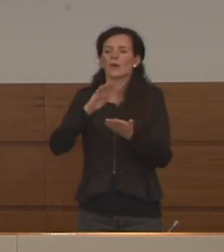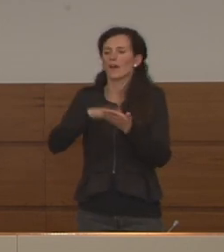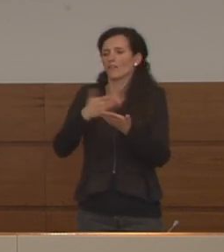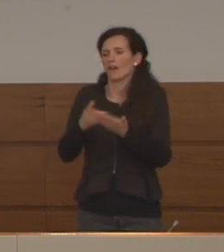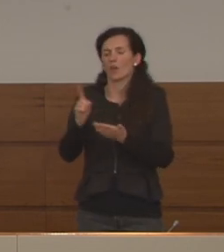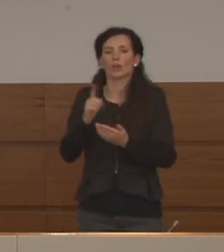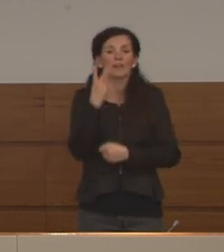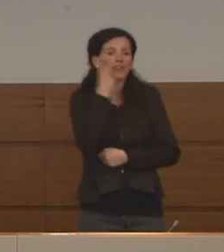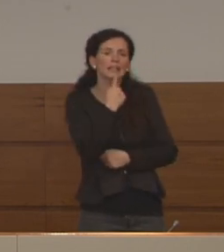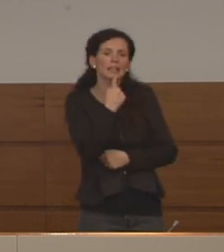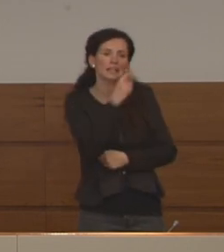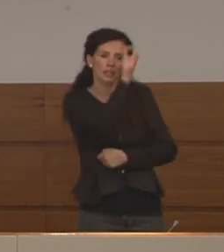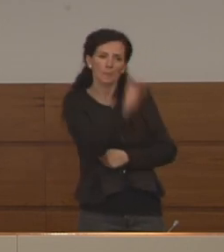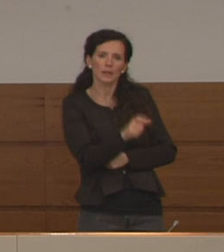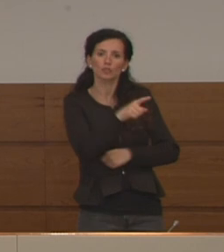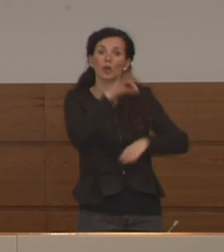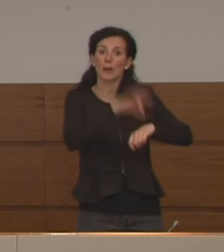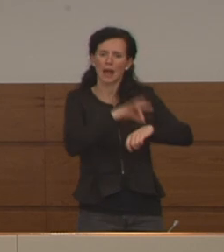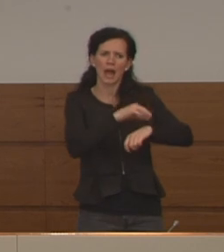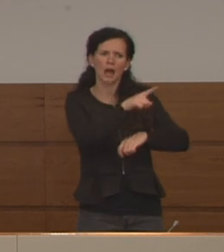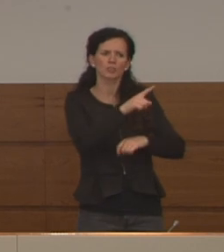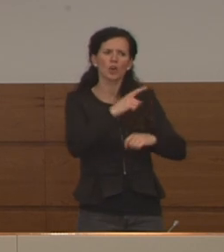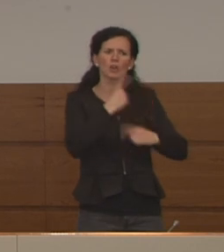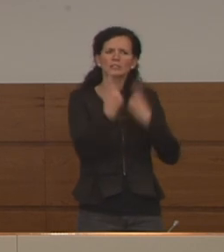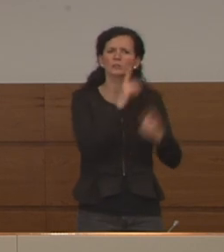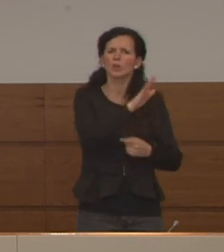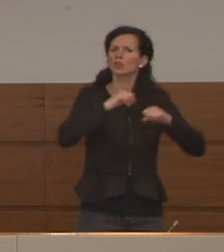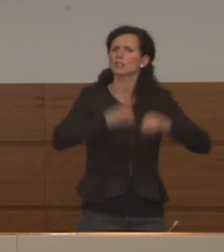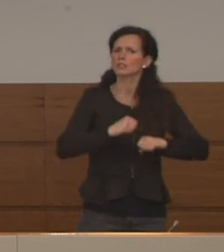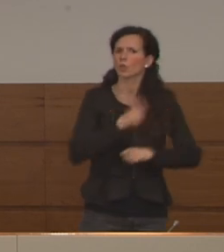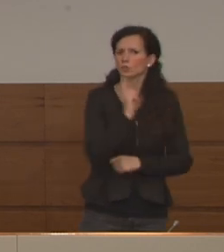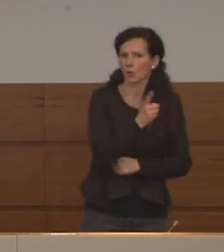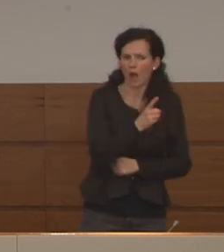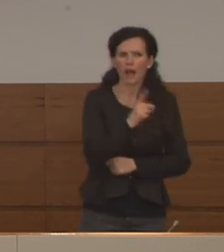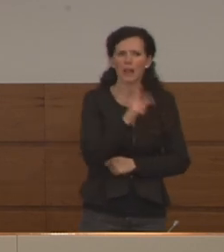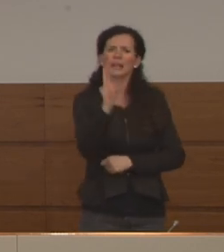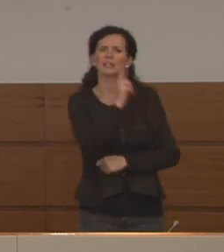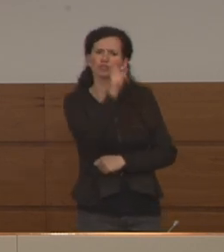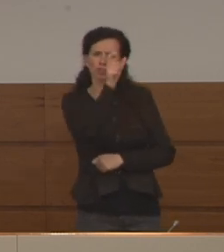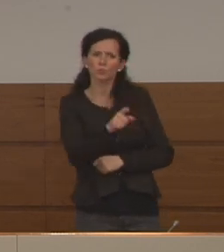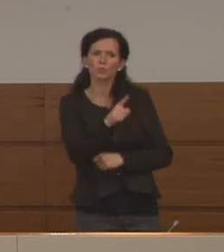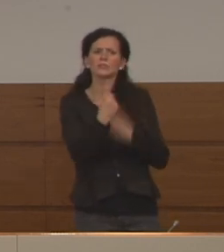dei malati, qual è il profilo dei deceduti. Questo noi lo sappiamo con una certa approssimazione.